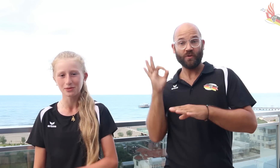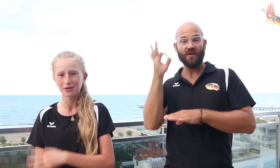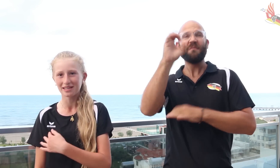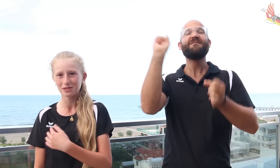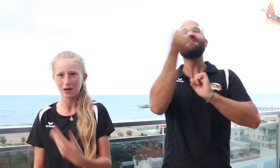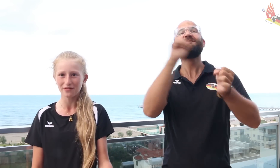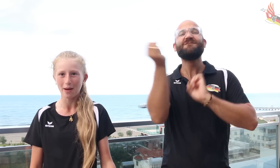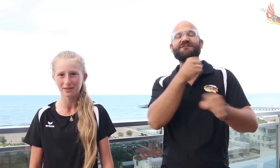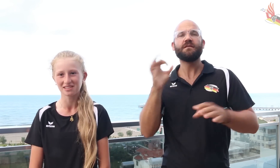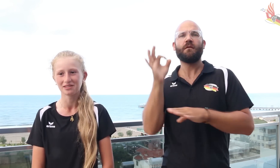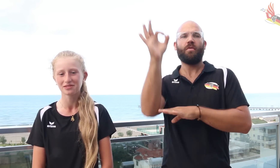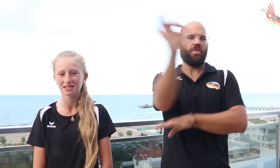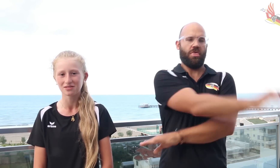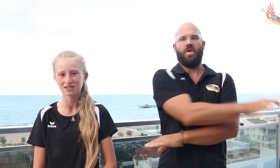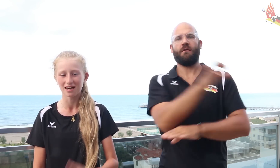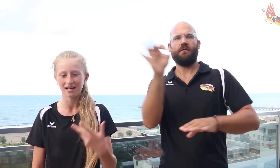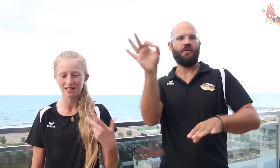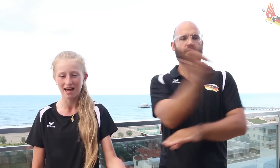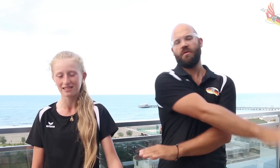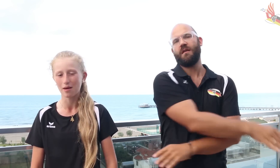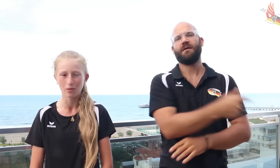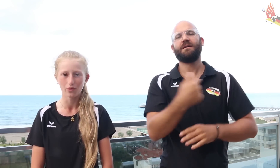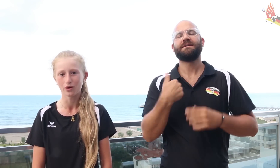so ins Rough abgedriftet und da lag ich halt blöd.